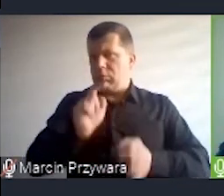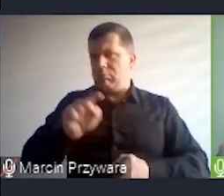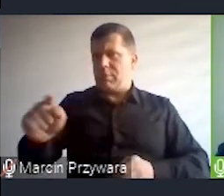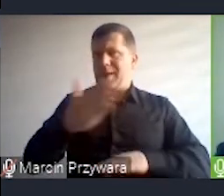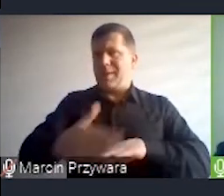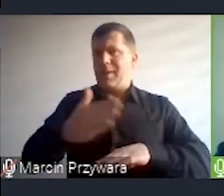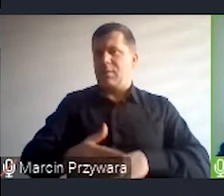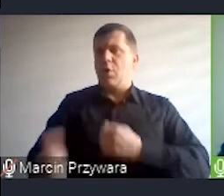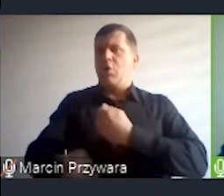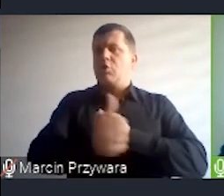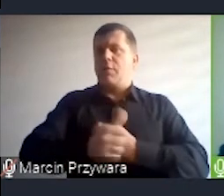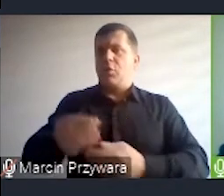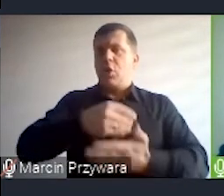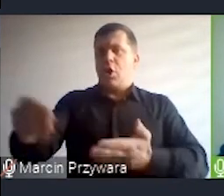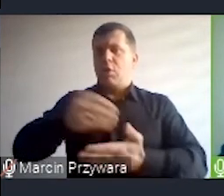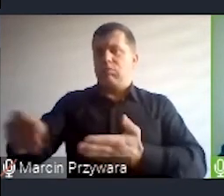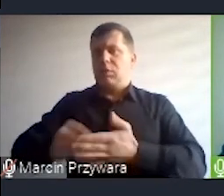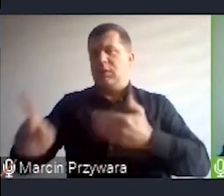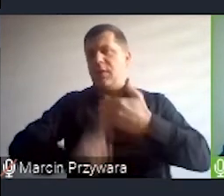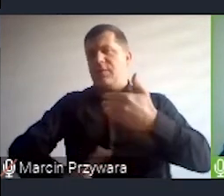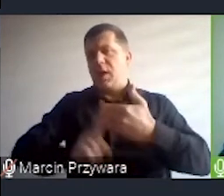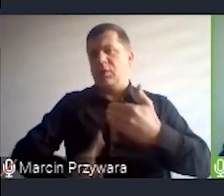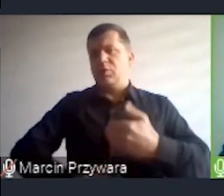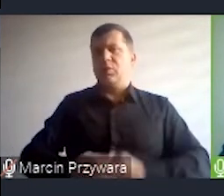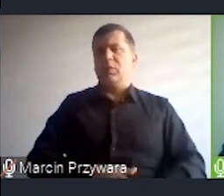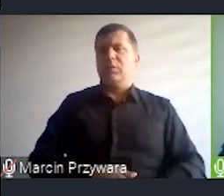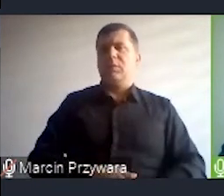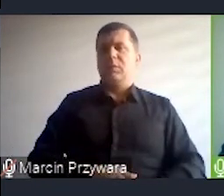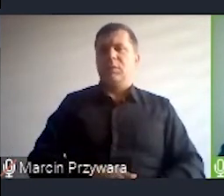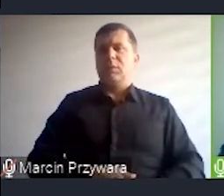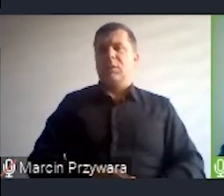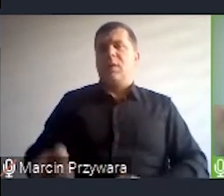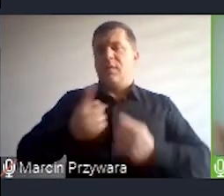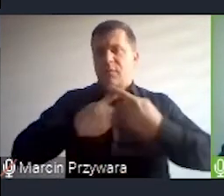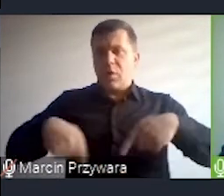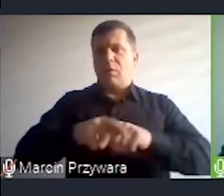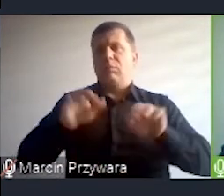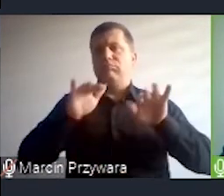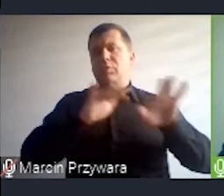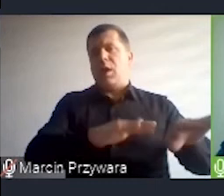Dowody opłacenia tych faktur, czyli dowody wykonania przelewu będą potrzebne,